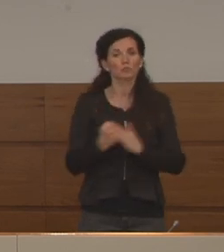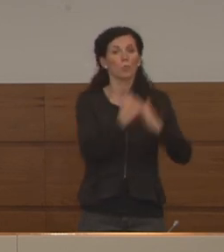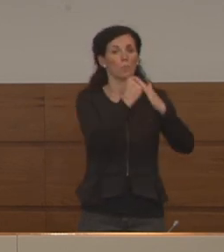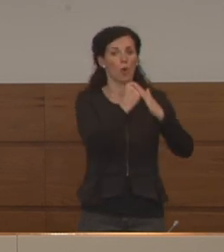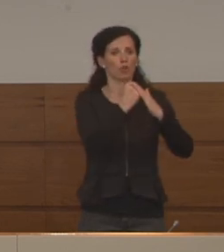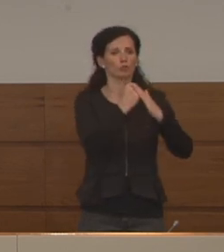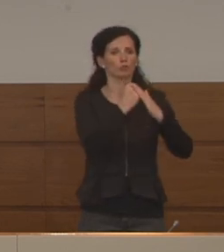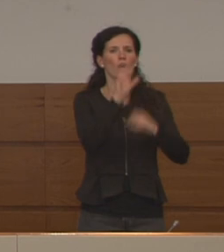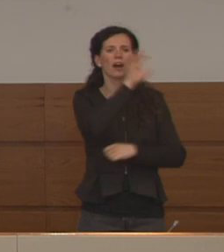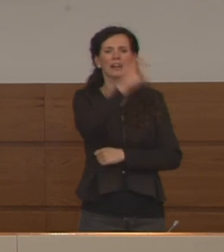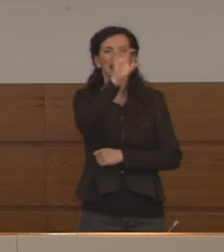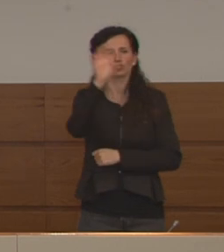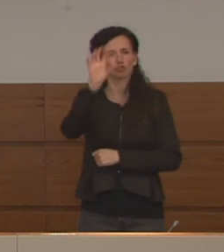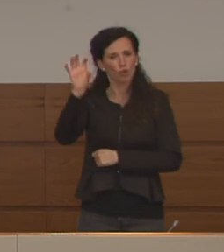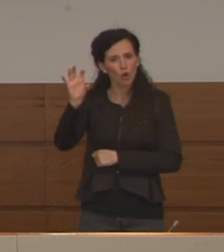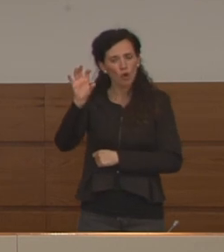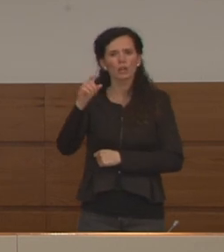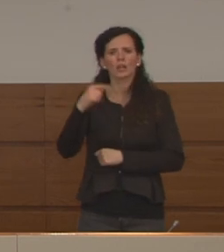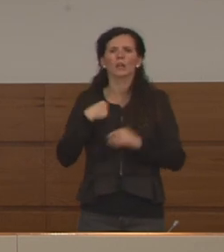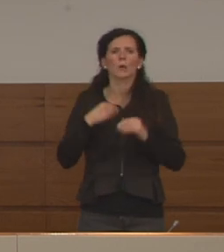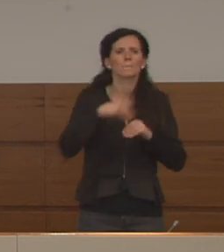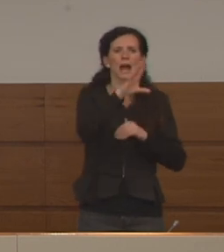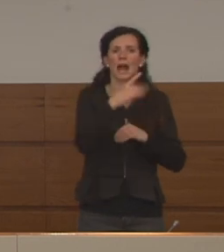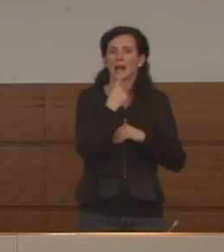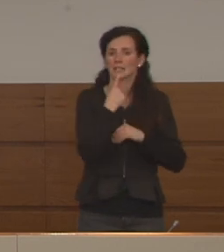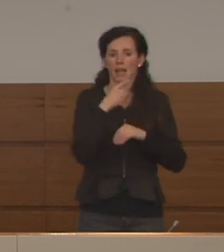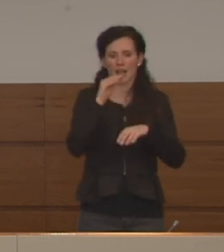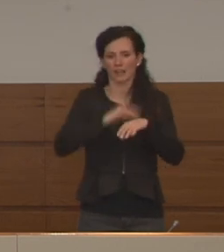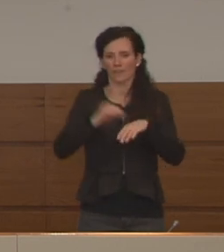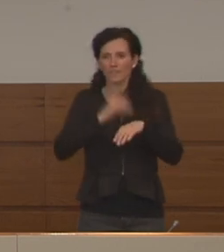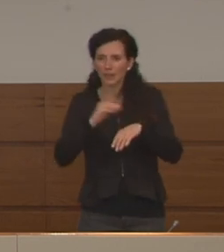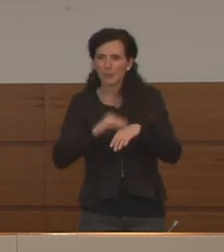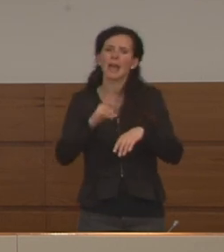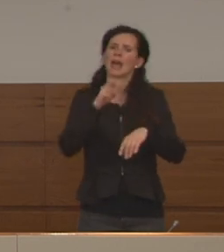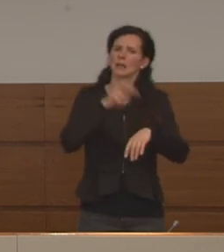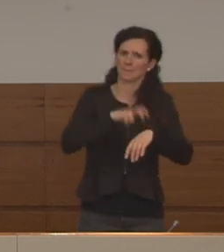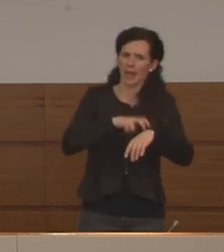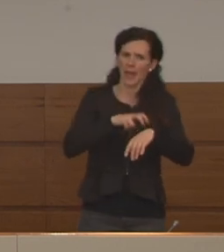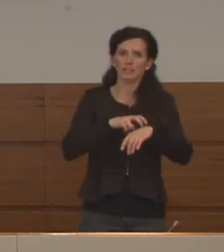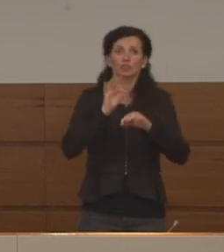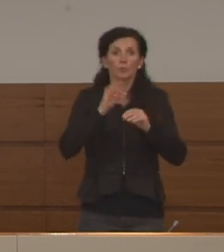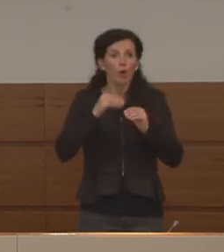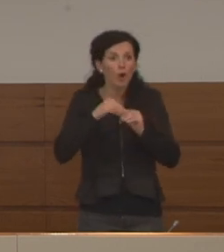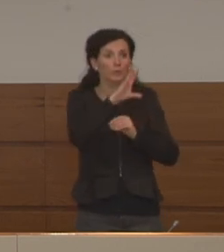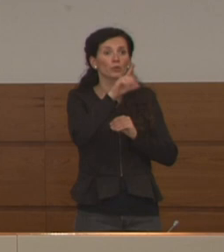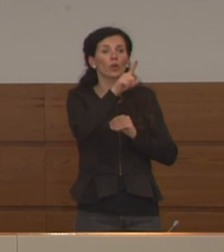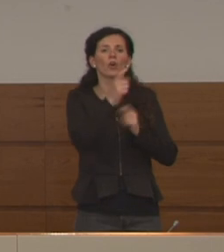stiamo inviando i nostri infermieri e i nostri medici nelle RSA. L'emergenza che